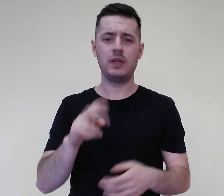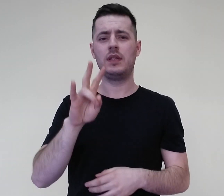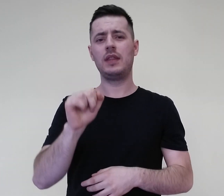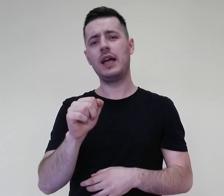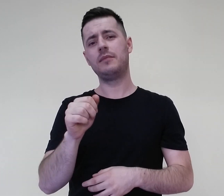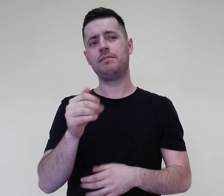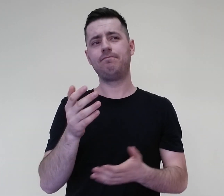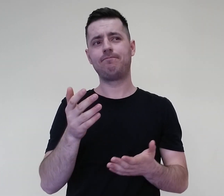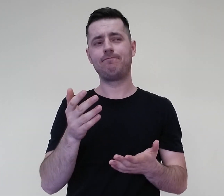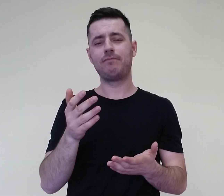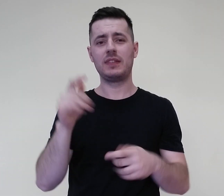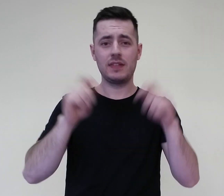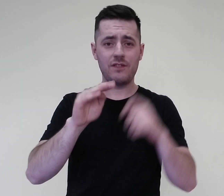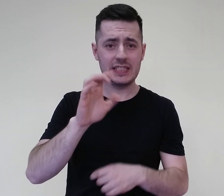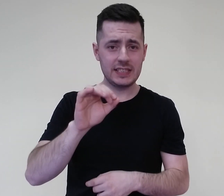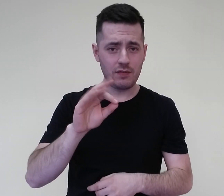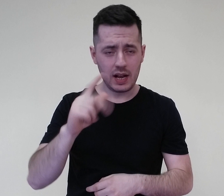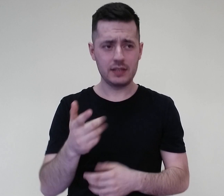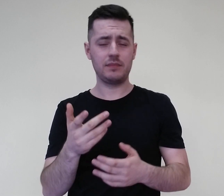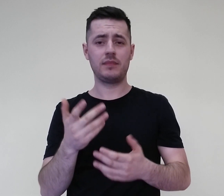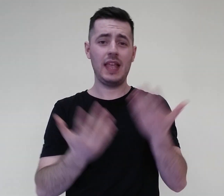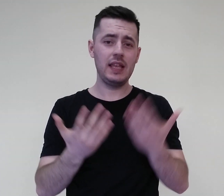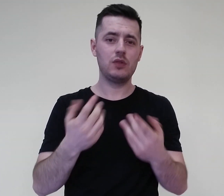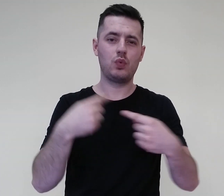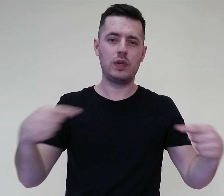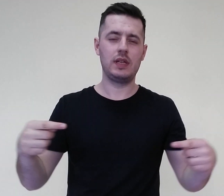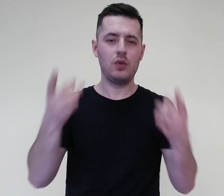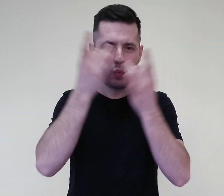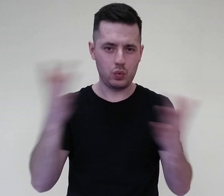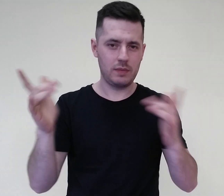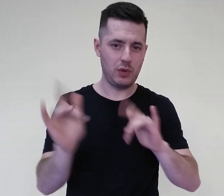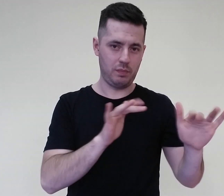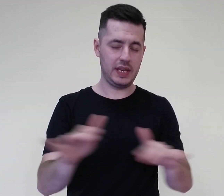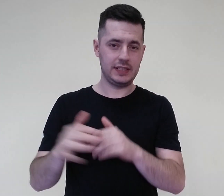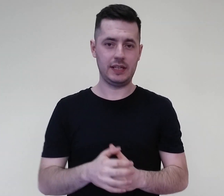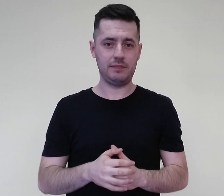фестивали или иные культурные мероприятия.